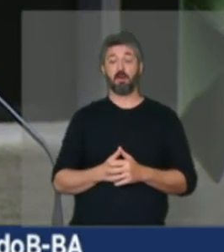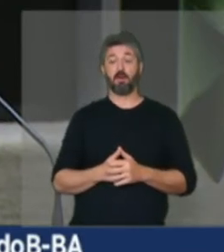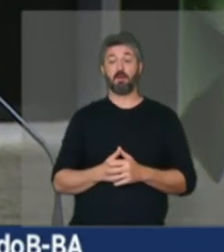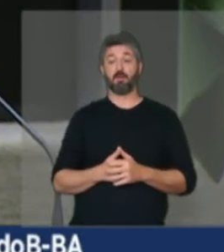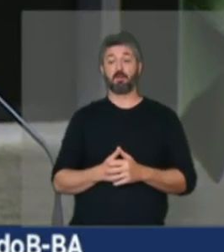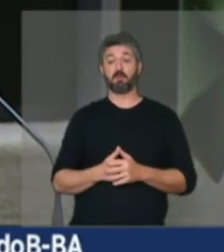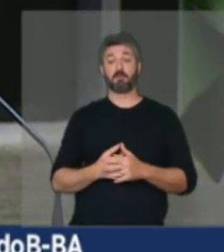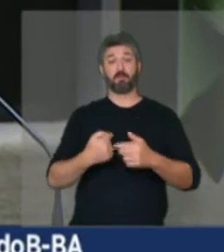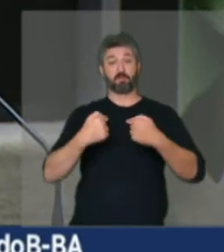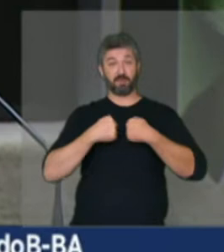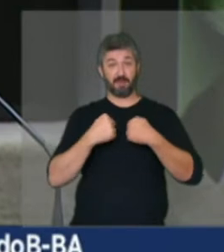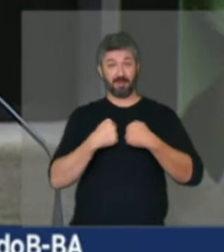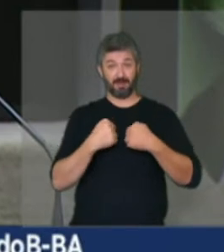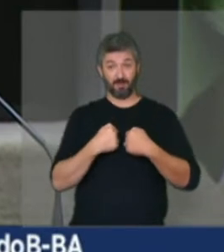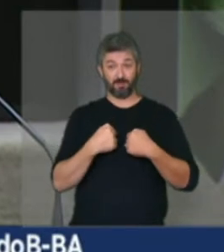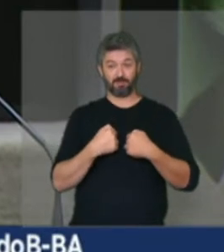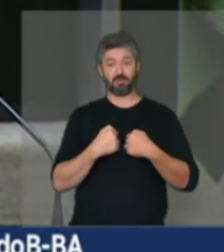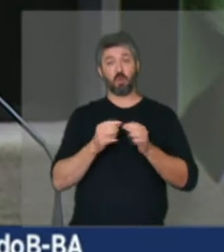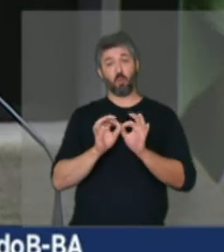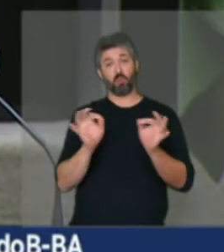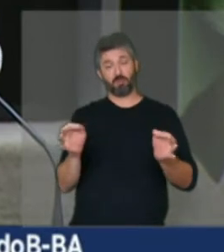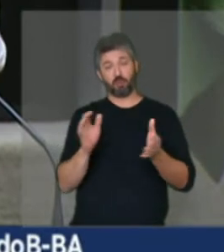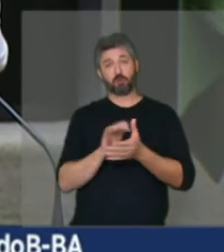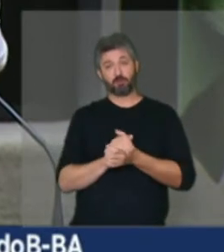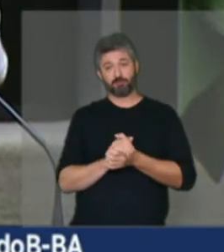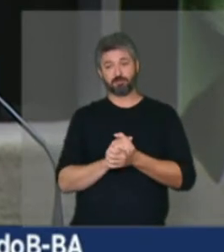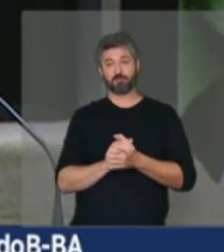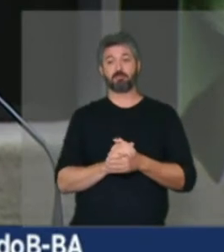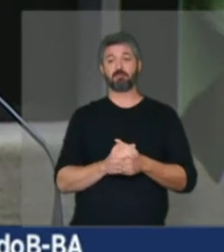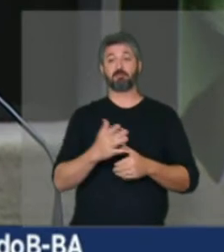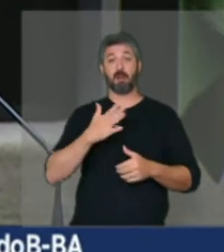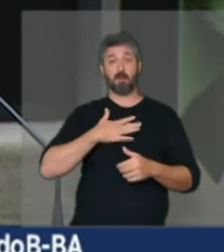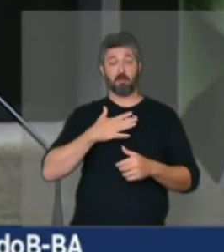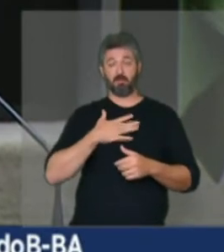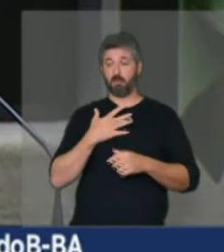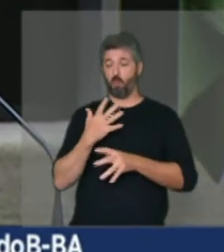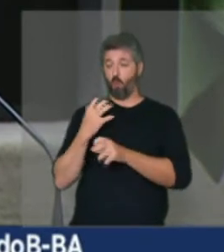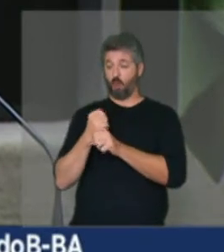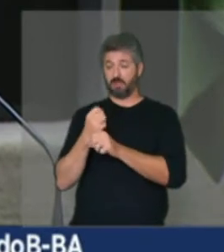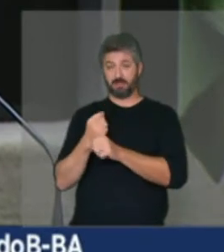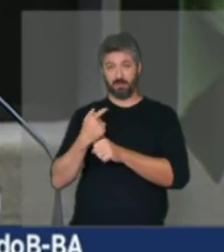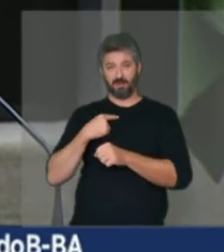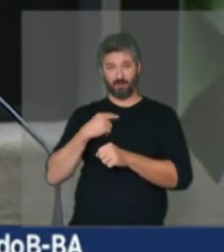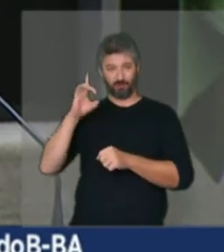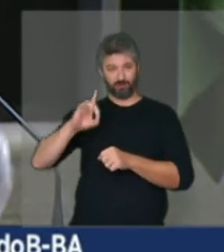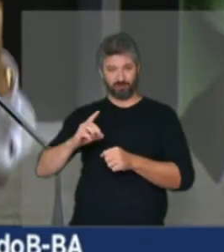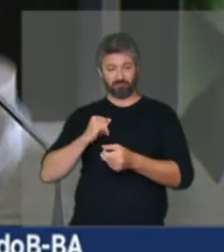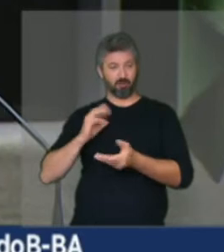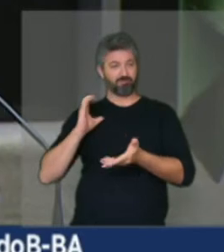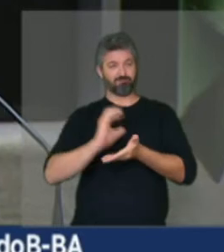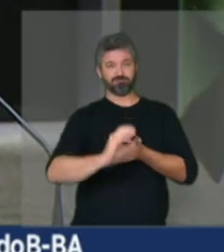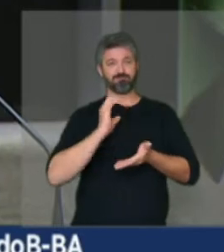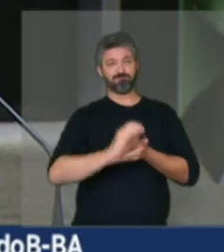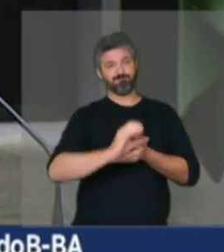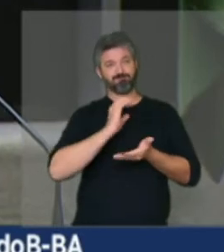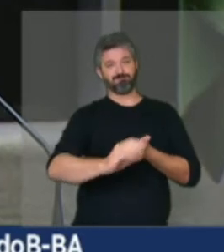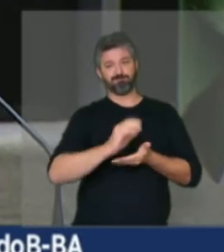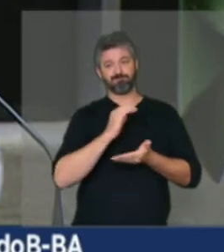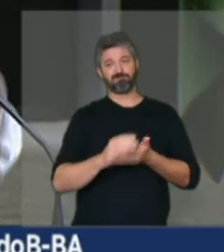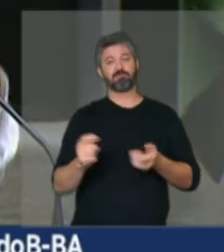CAJUEIRO UM, CAJUEIRO DOIS E FUNDÃO, CÁGADO E LAGOINHA. EU TENHO COLOCADO EMENDAS DE ORÇAMENTO NAQUELA CIDADE COM MUITO Ê XITO, E AMANHÃ